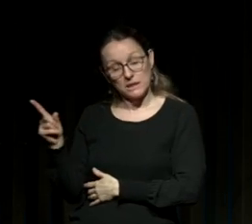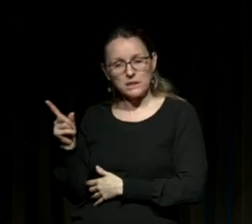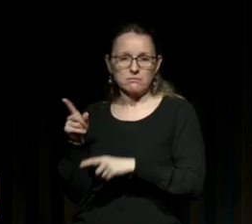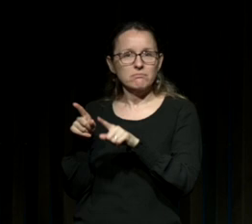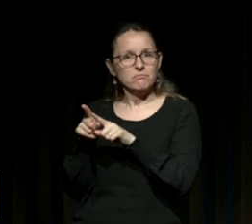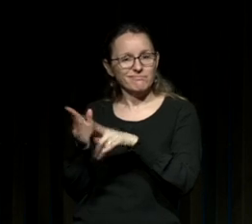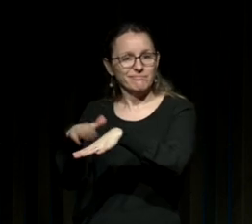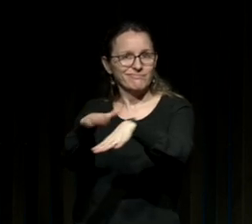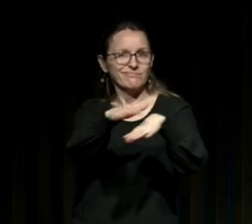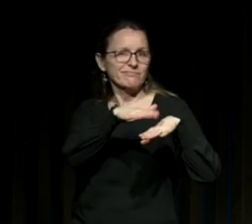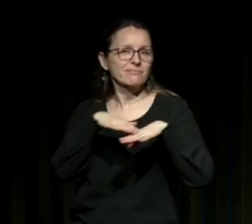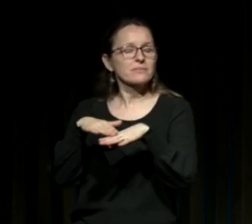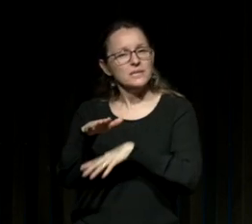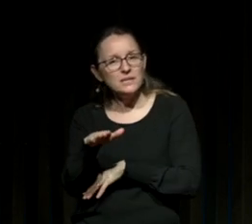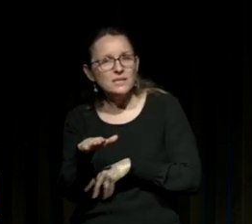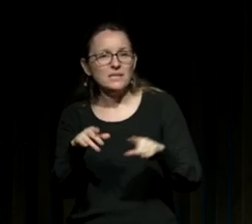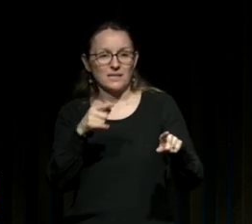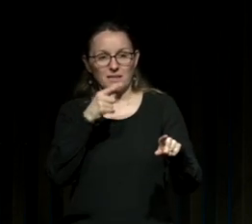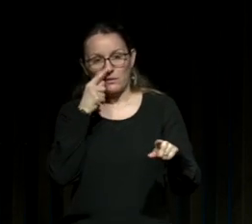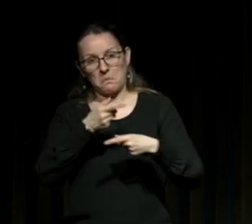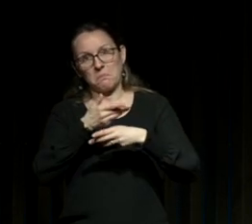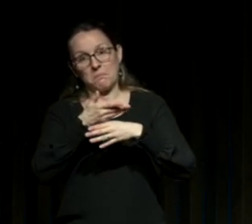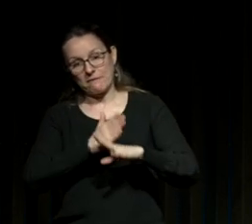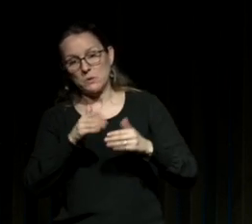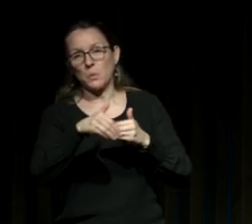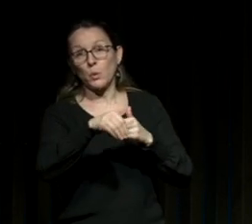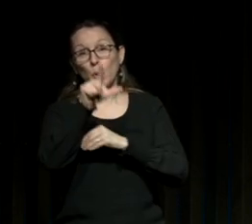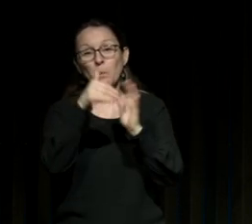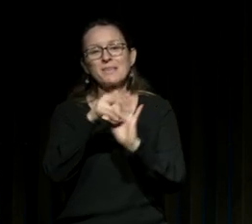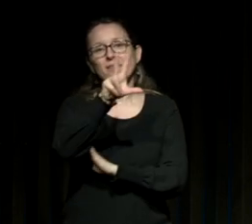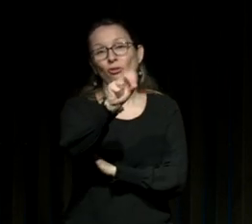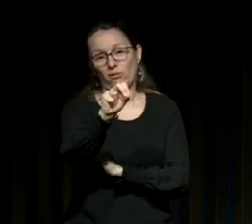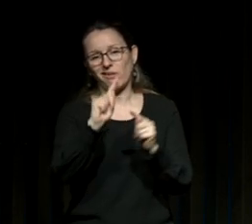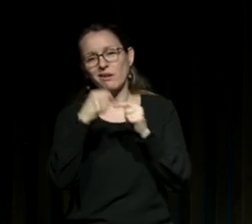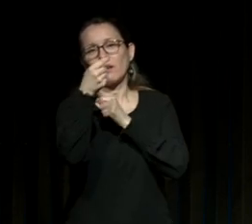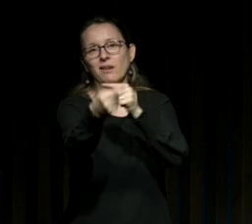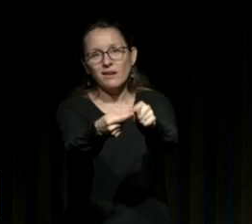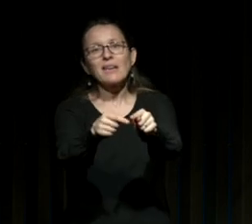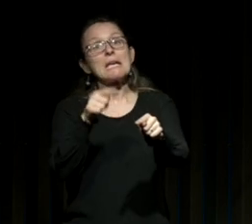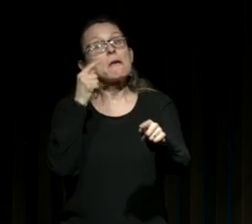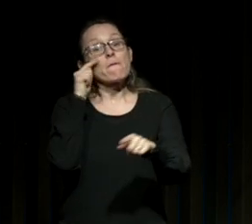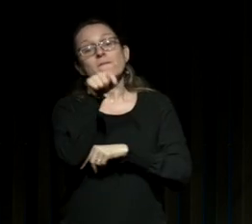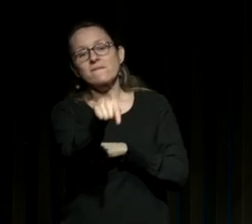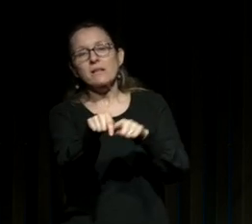venus les alerter sur les prévisions pour 2030 et vous voyez que la france est largement concerné